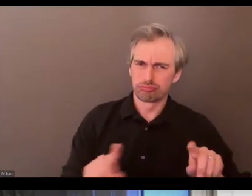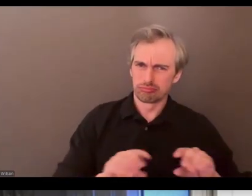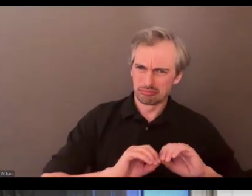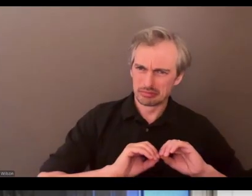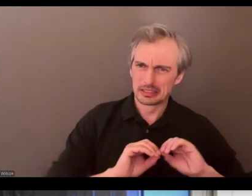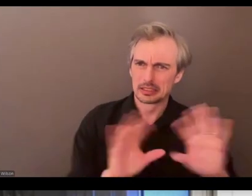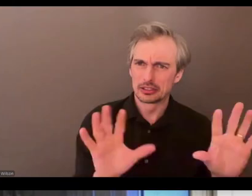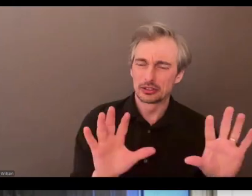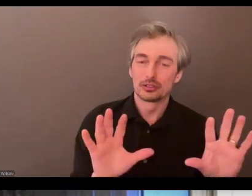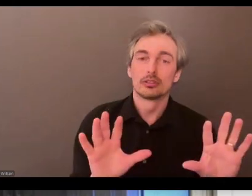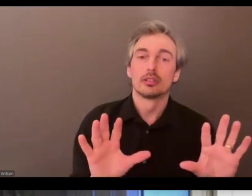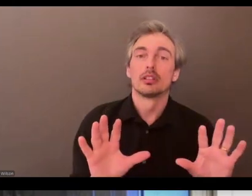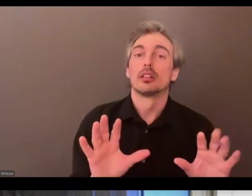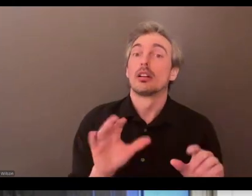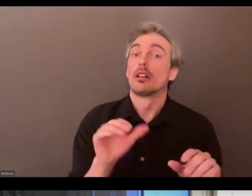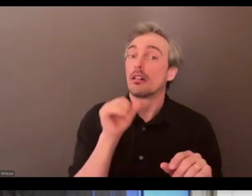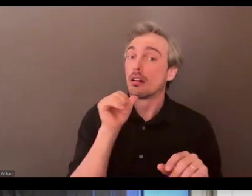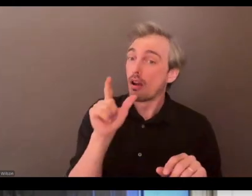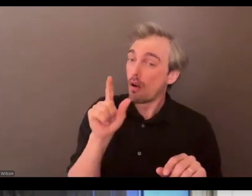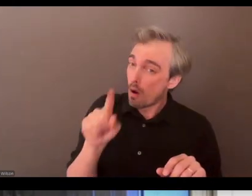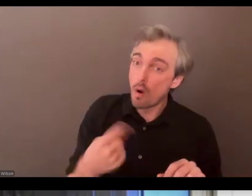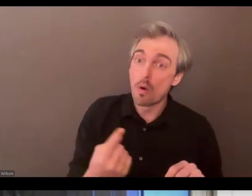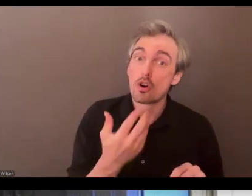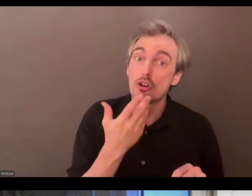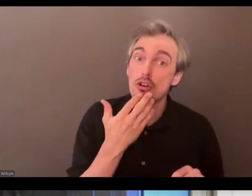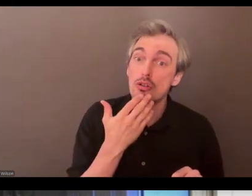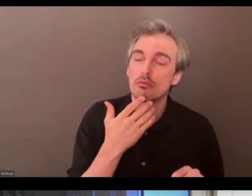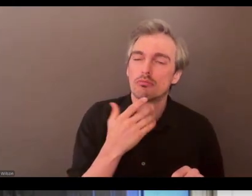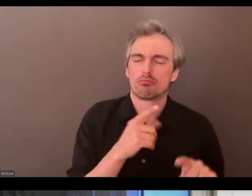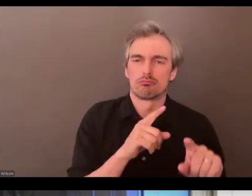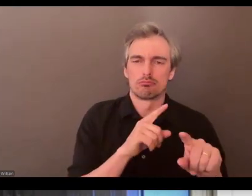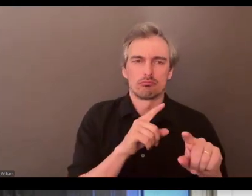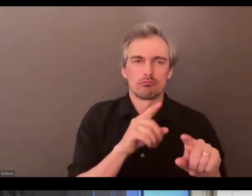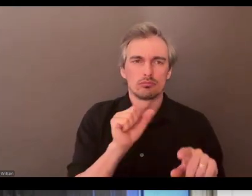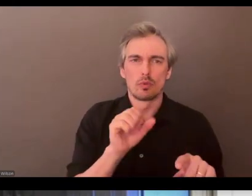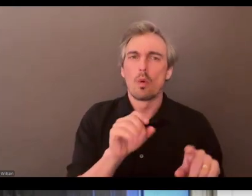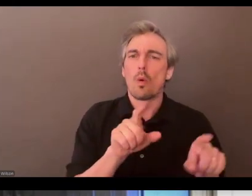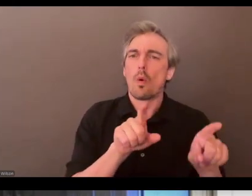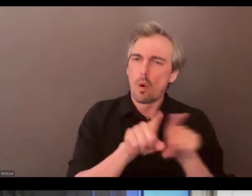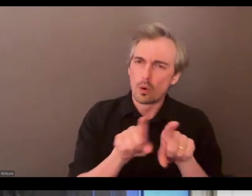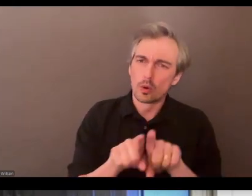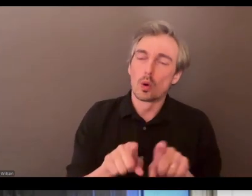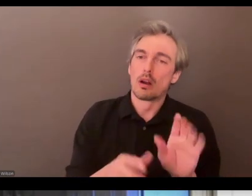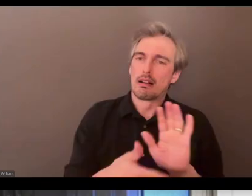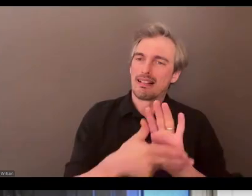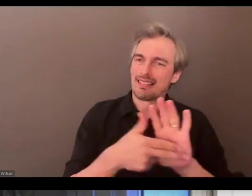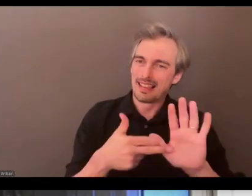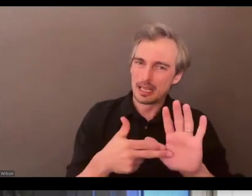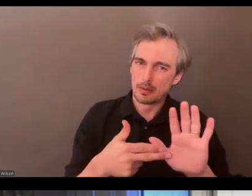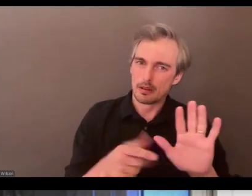例えば、北部地域では 30%の市場シェアを持っていることがわかります。 東部は 30%です。